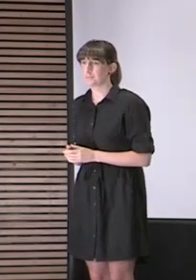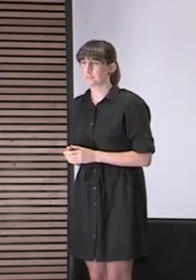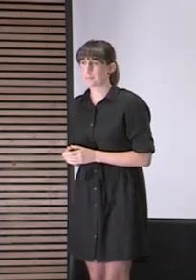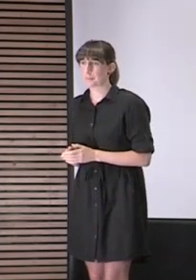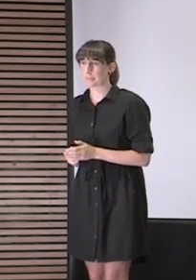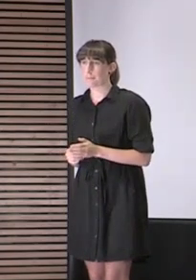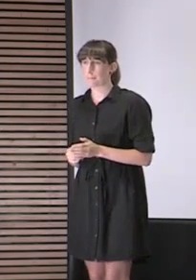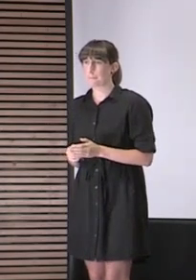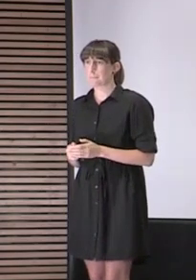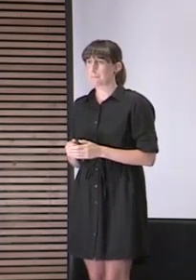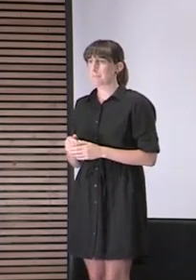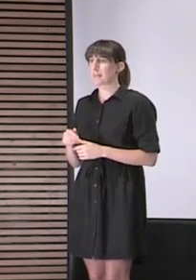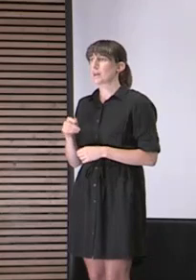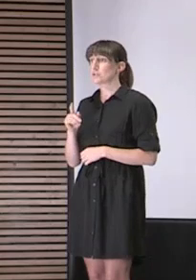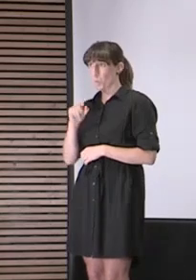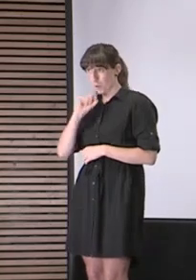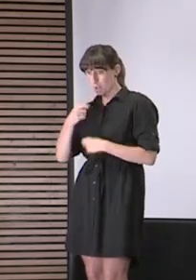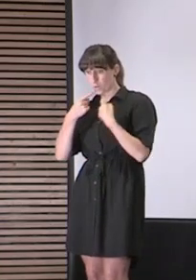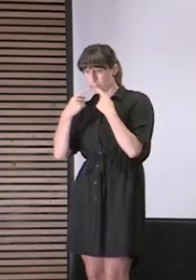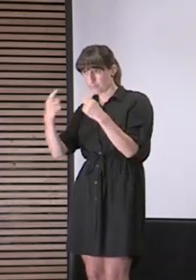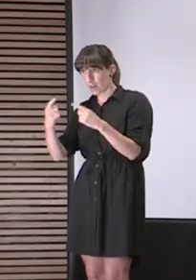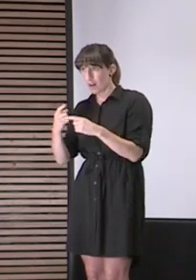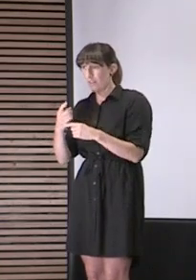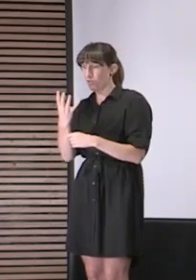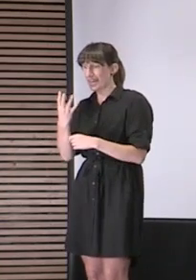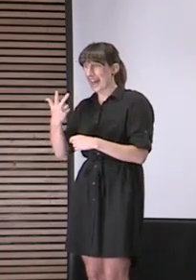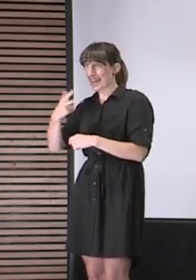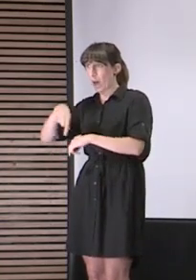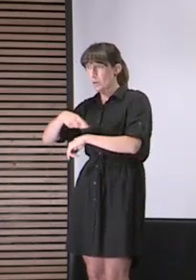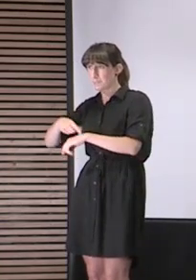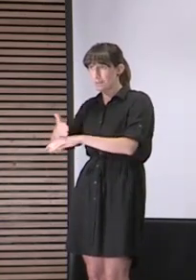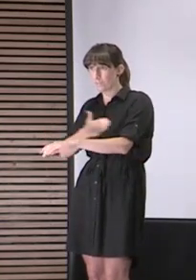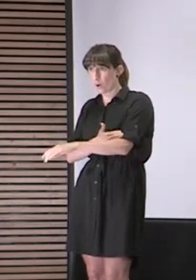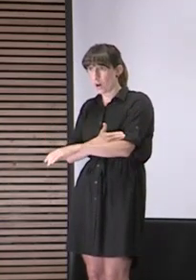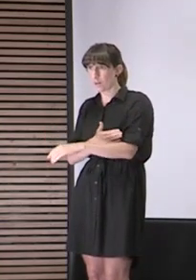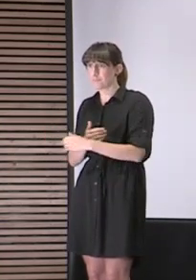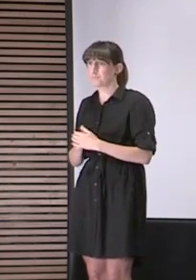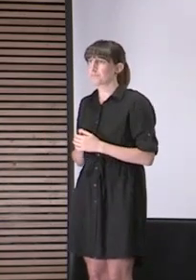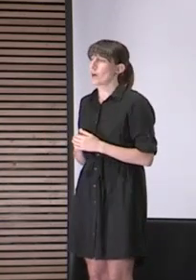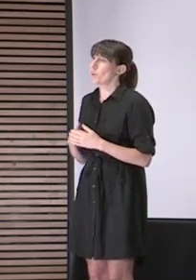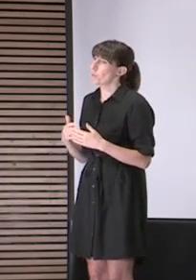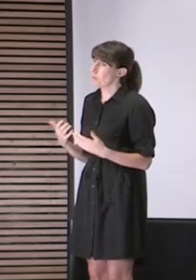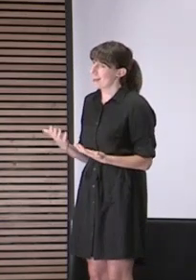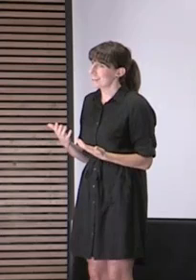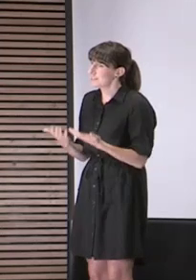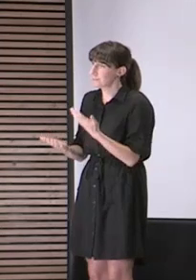regiones. Una vez más, depende de nuestra capacidad para